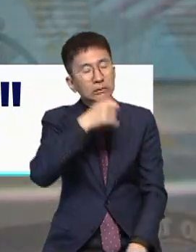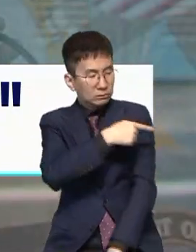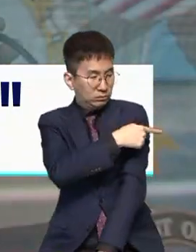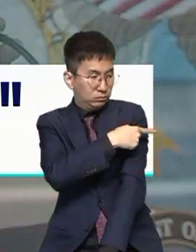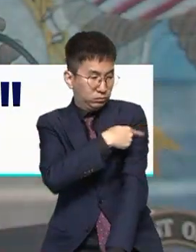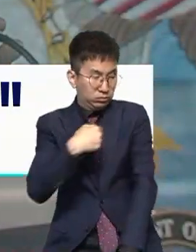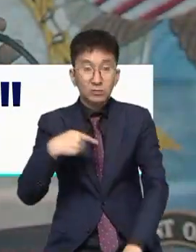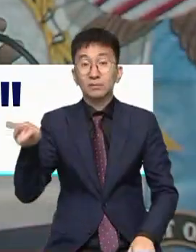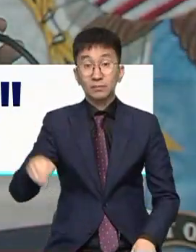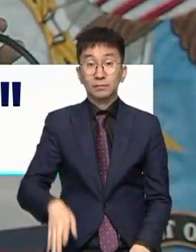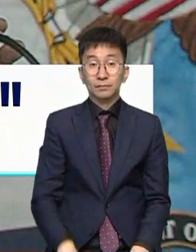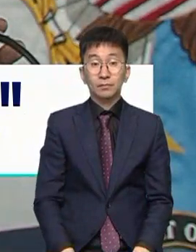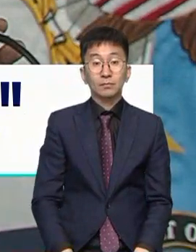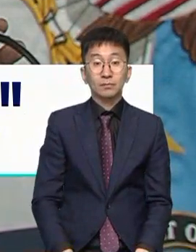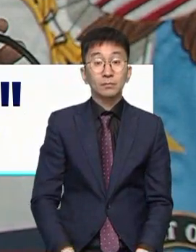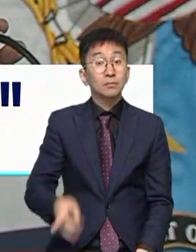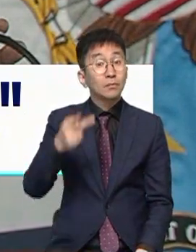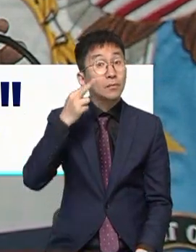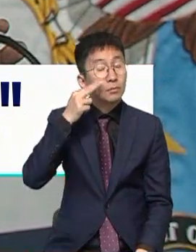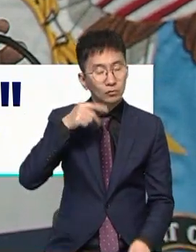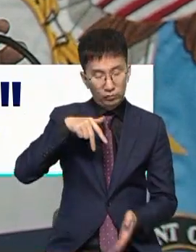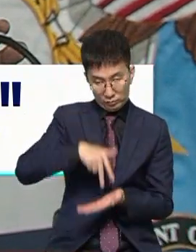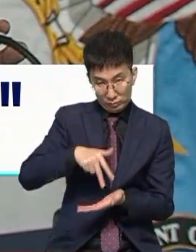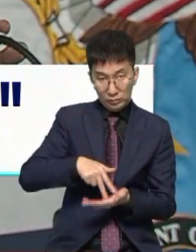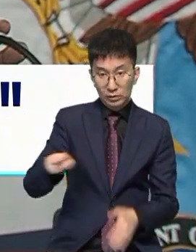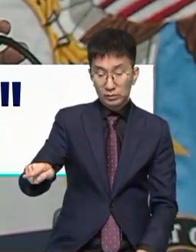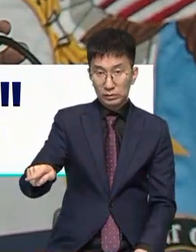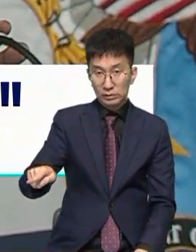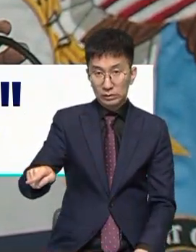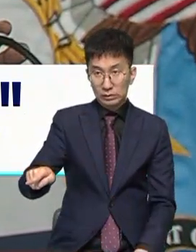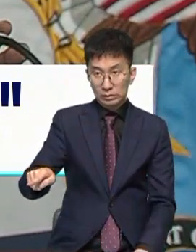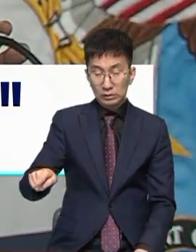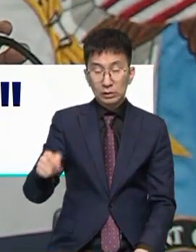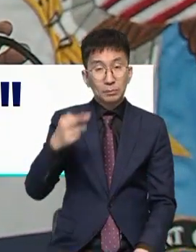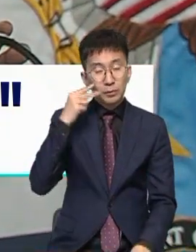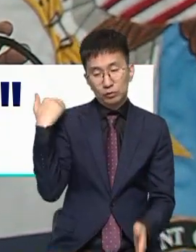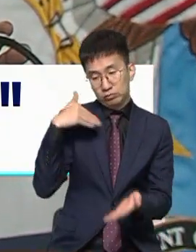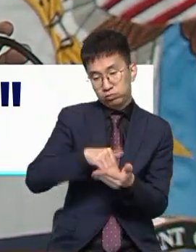미국은 이 병사의 신변 안전과 송환을 위해 북한과 접촉하고 있다고 밝혔습니다.